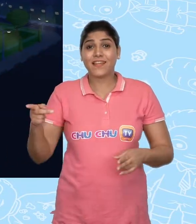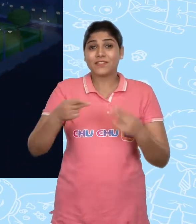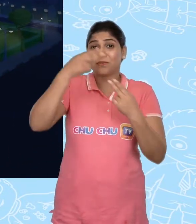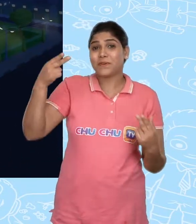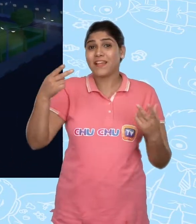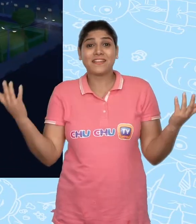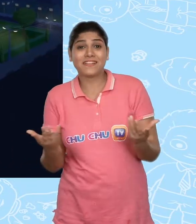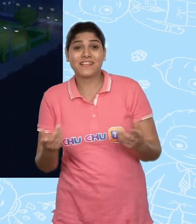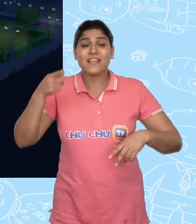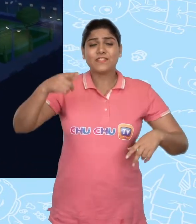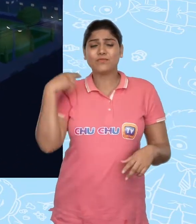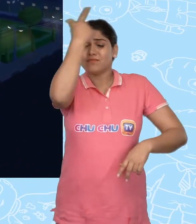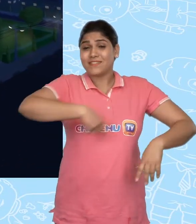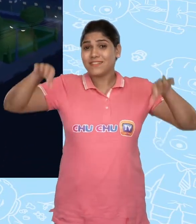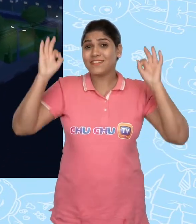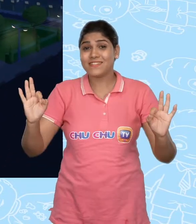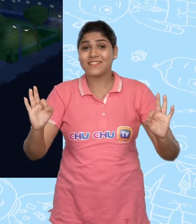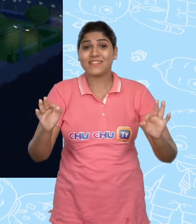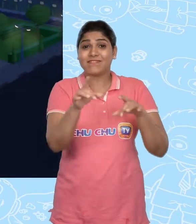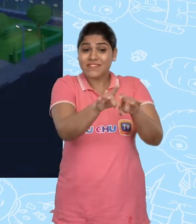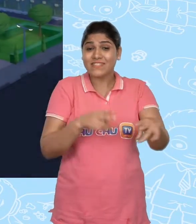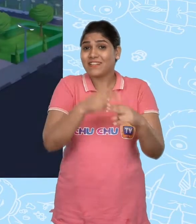यह कहानी है खूबसूरत शहर scottsdale की